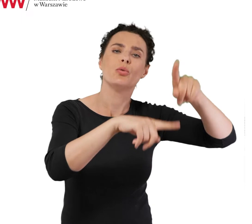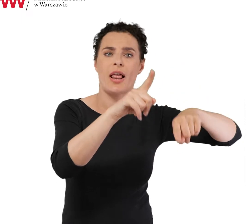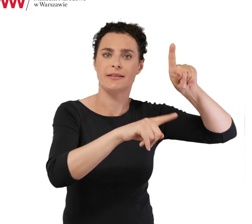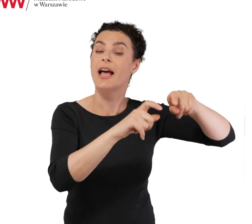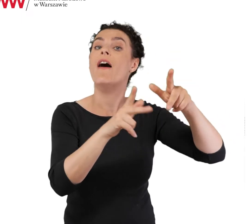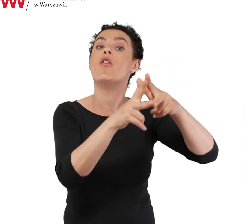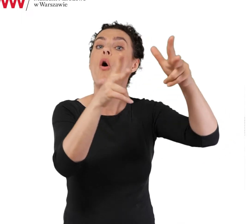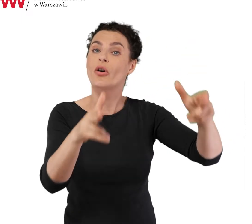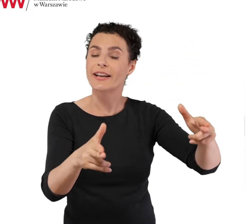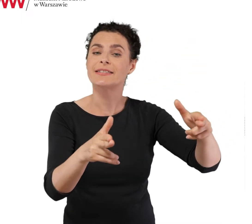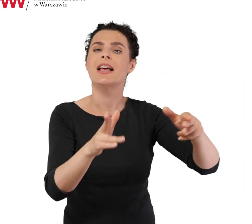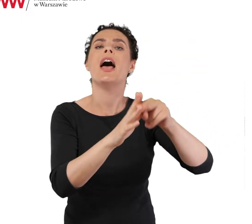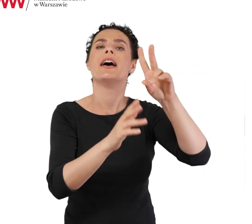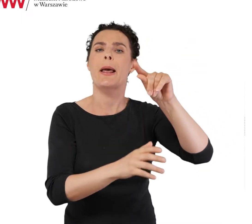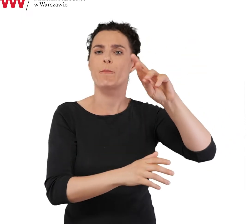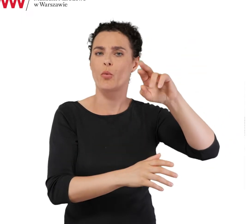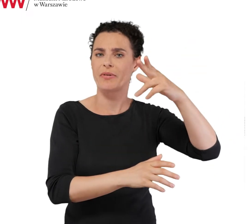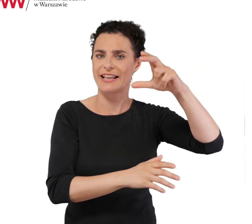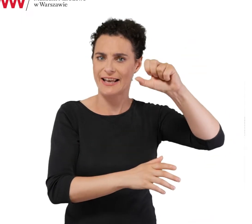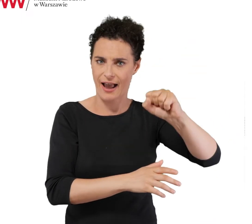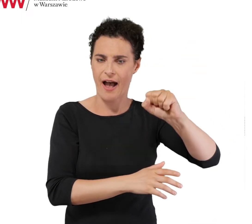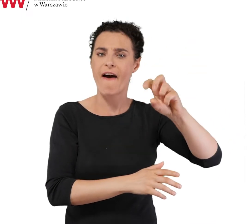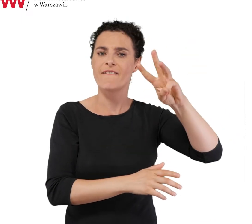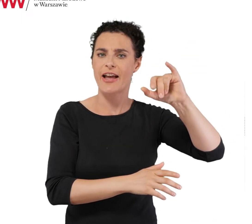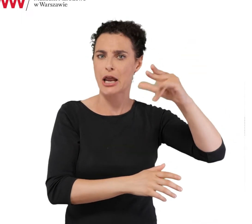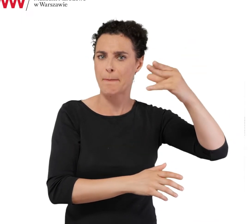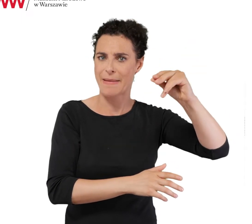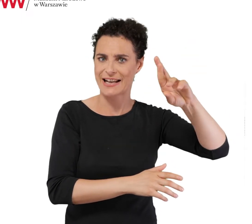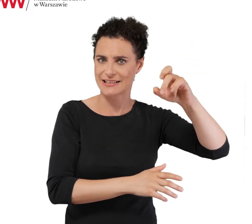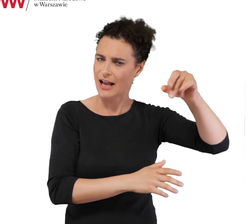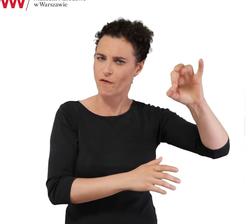w sztuce niemieckiej okresu Republiki Weimarskiej,